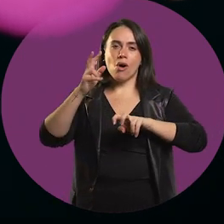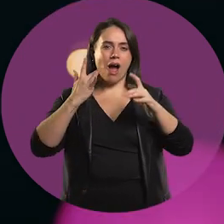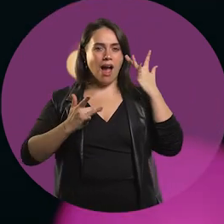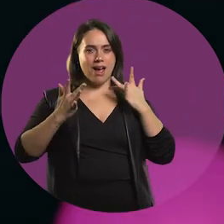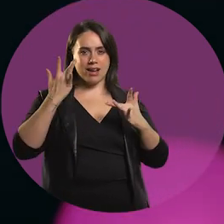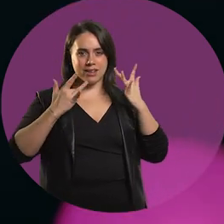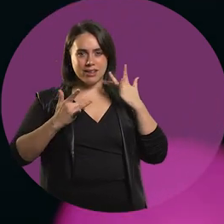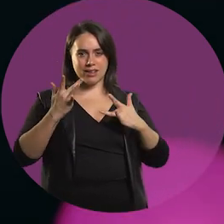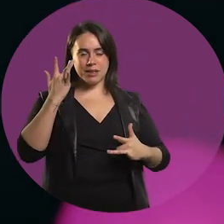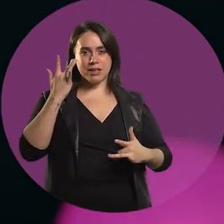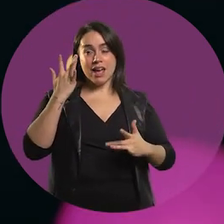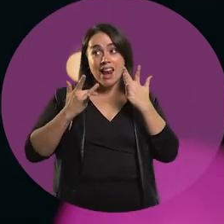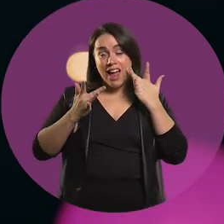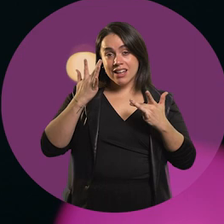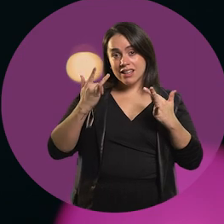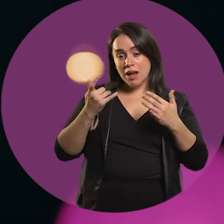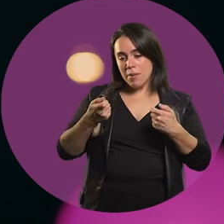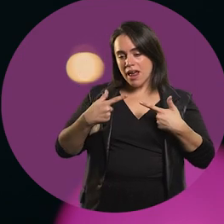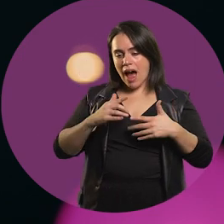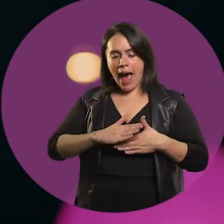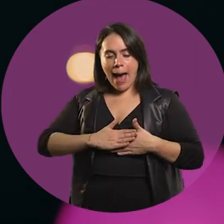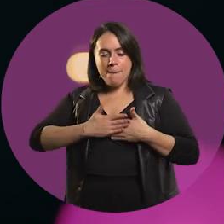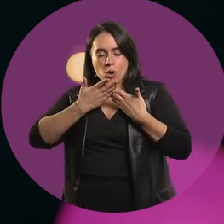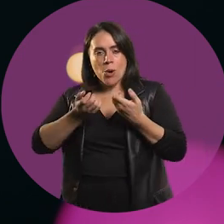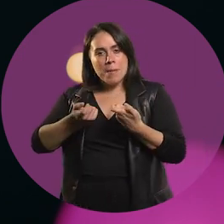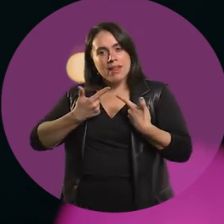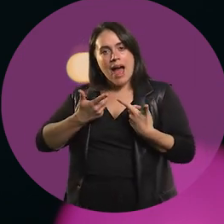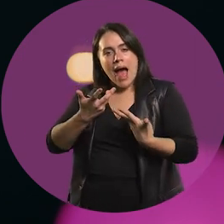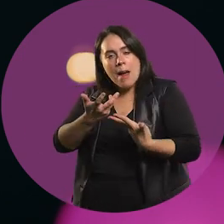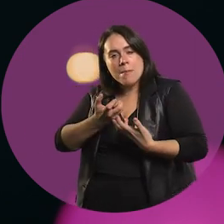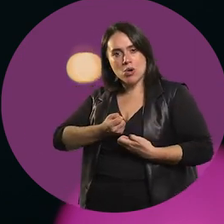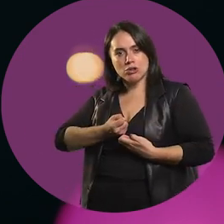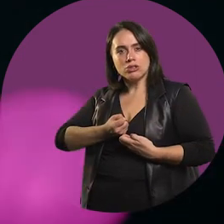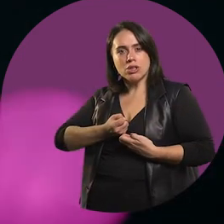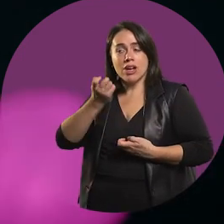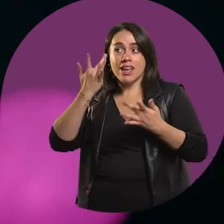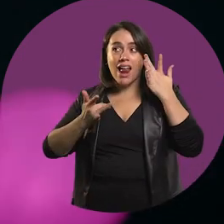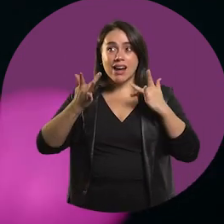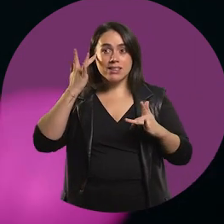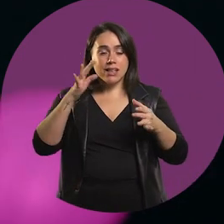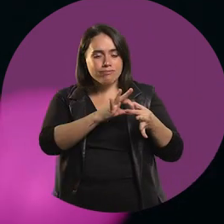El arte es amor y es contención, y el arte son mis amigos.